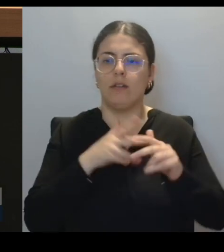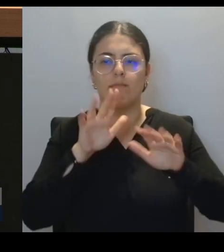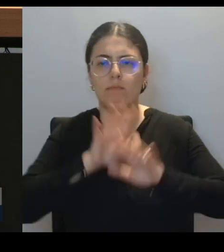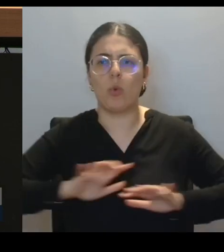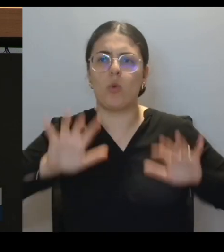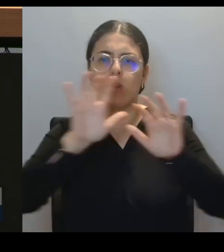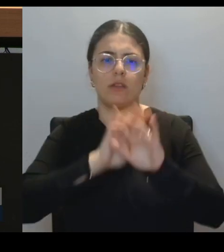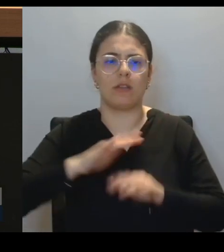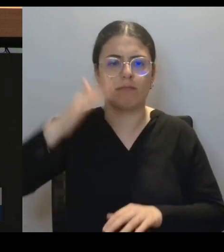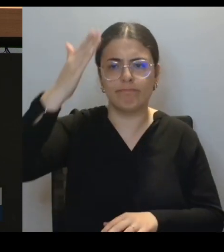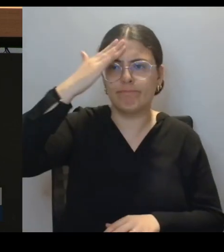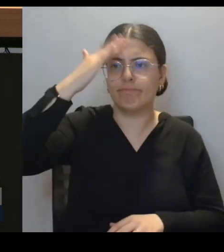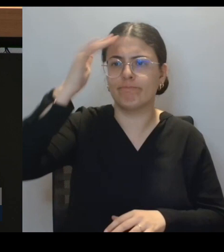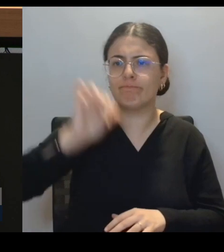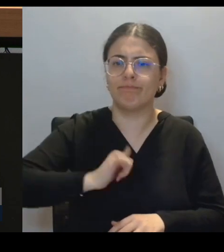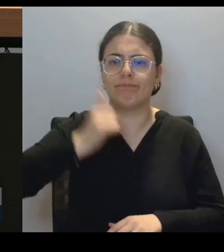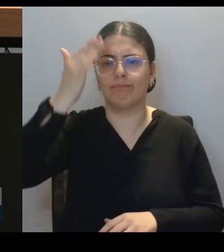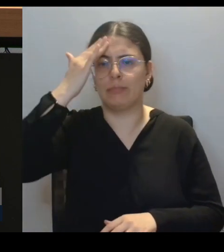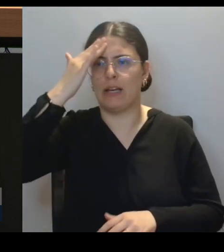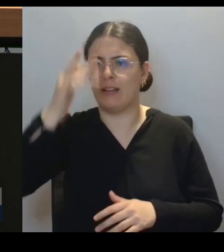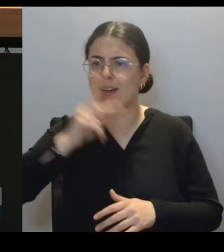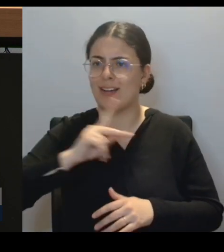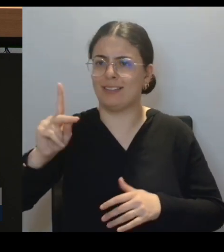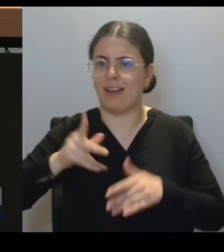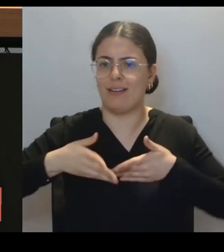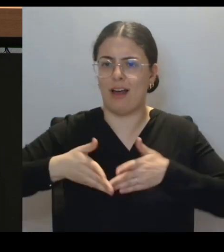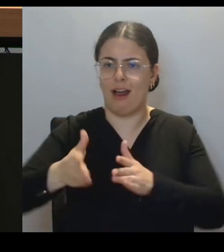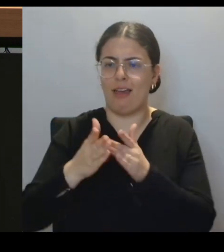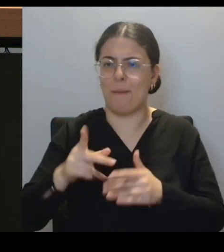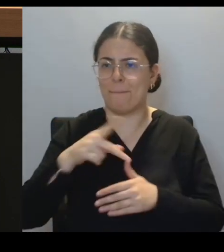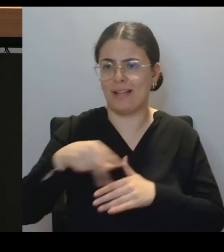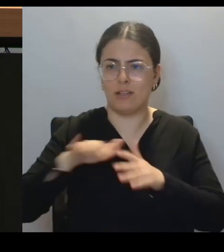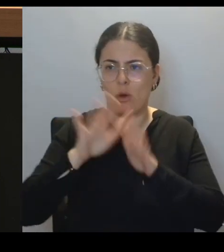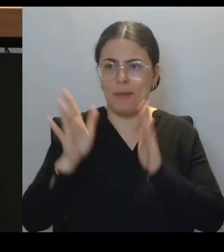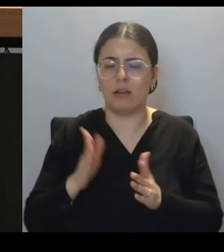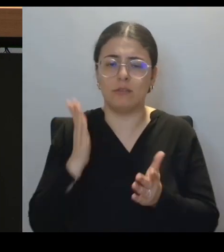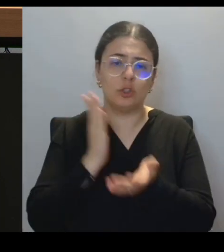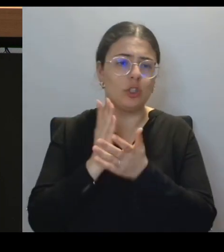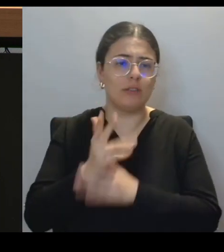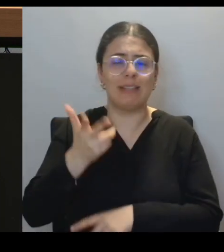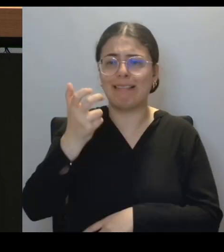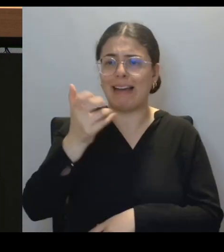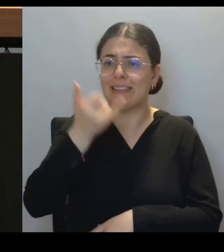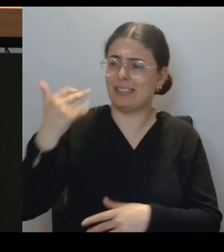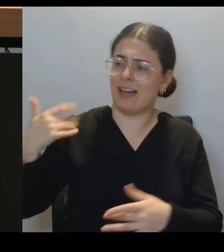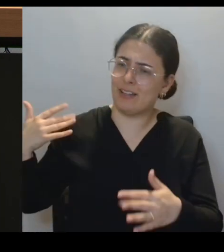Seit 30 Jahren wird hier Vielfalt gelebt und es ist zur Ikone der schwulen und queeren Community geworden.